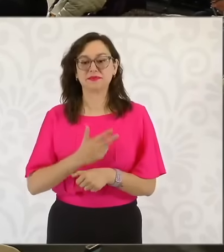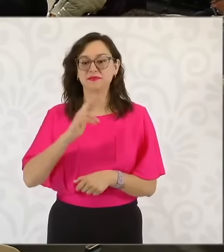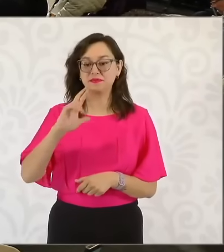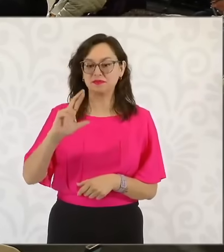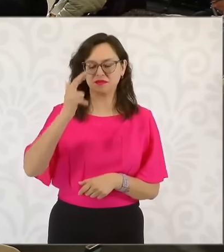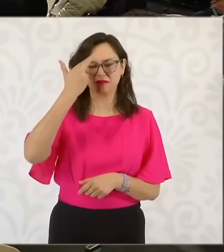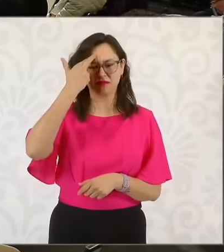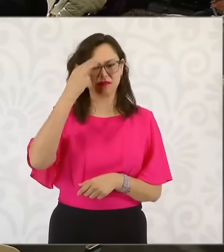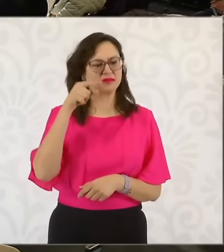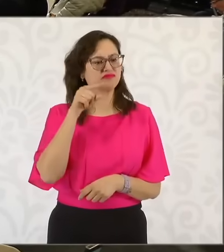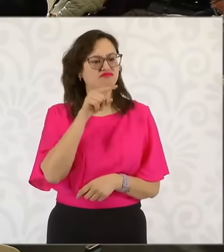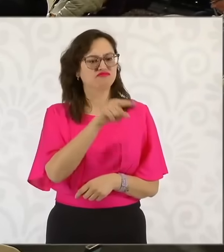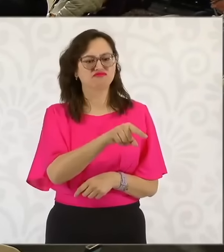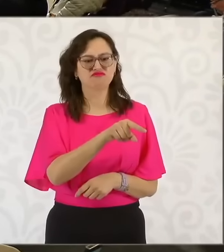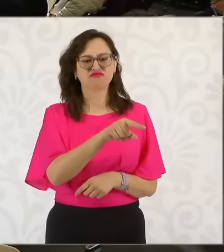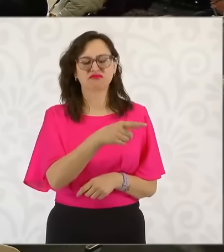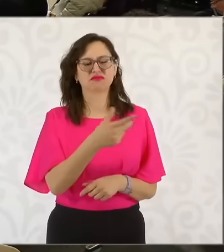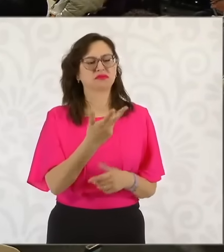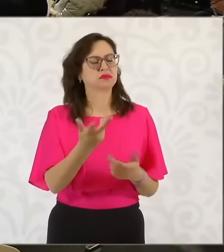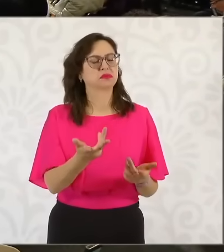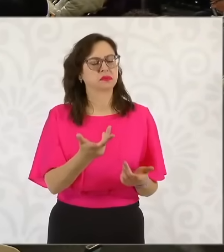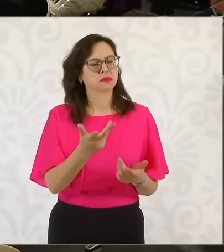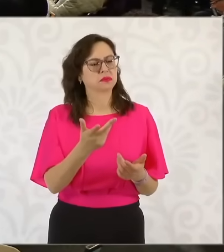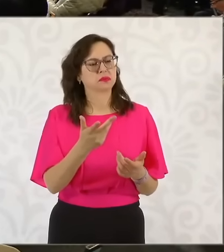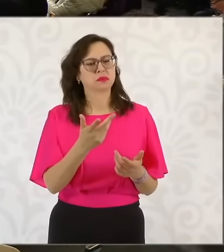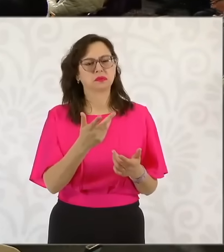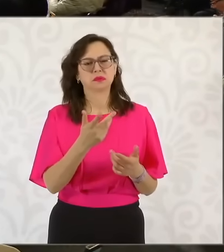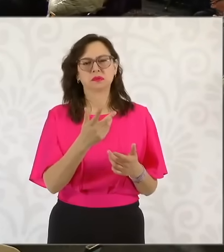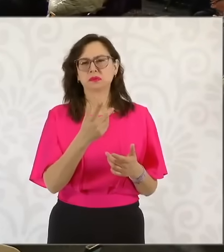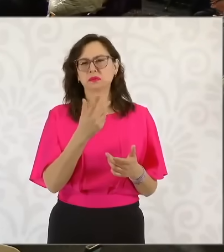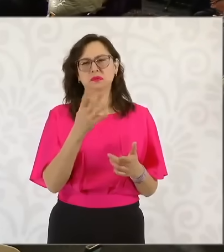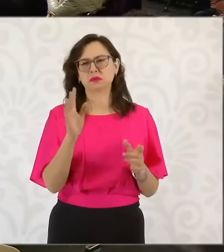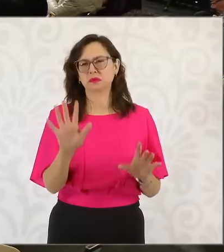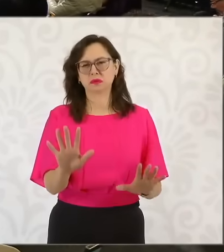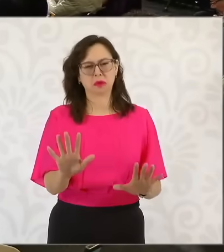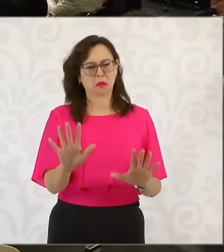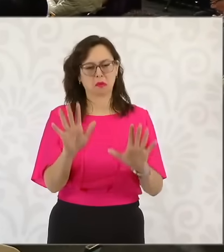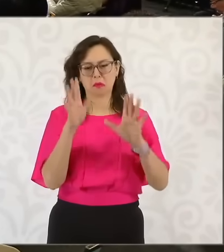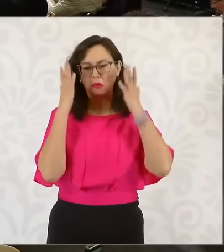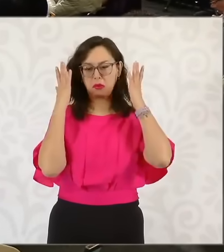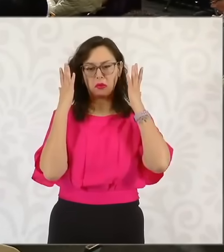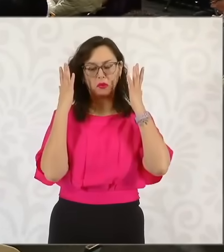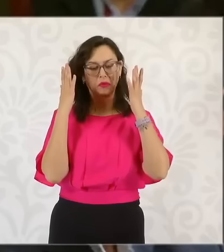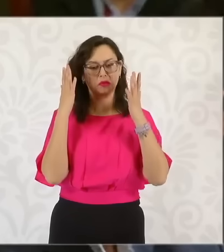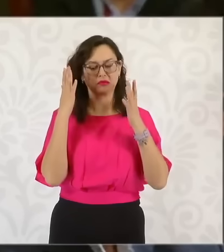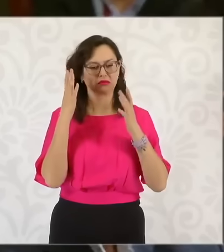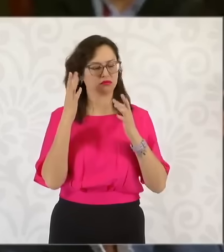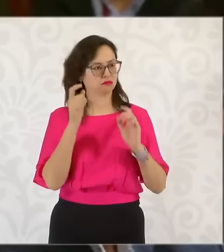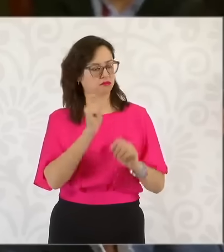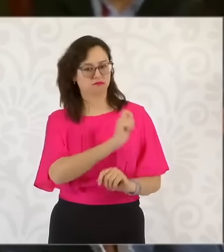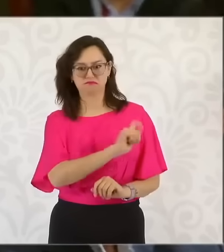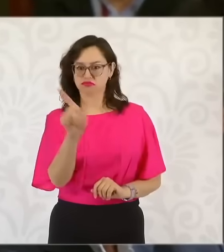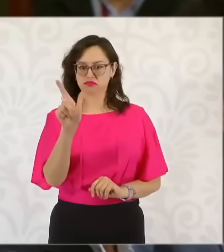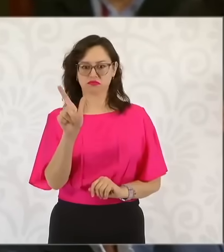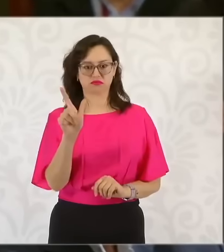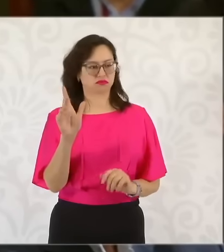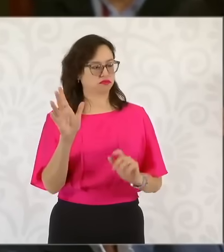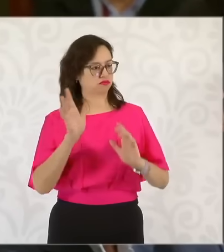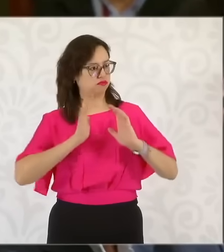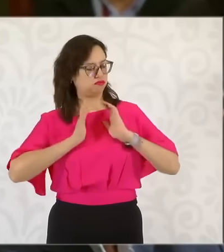día para otro de un mes para otro quizá de un año para otro se volvió muy famoso muy famoso y todos